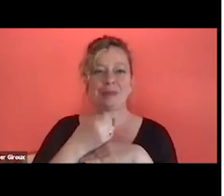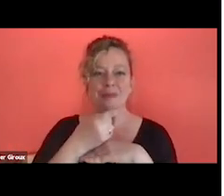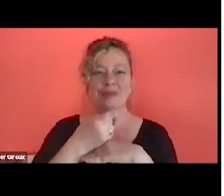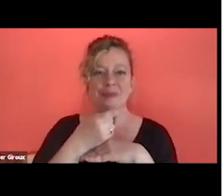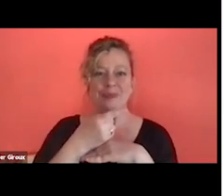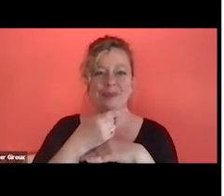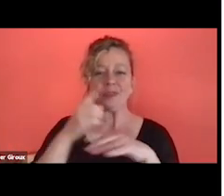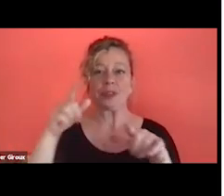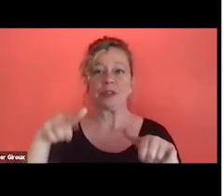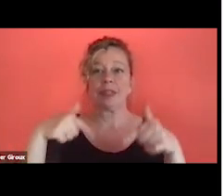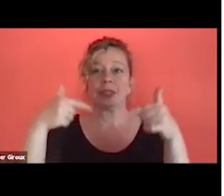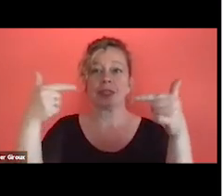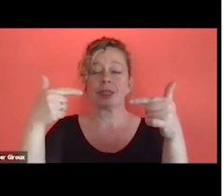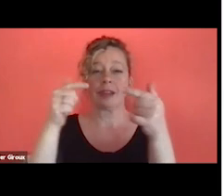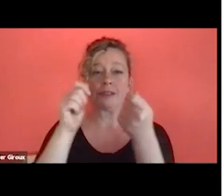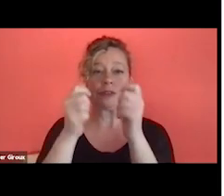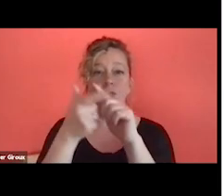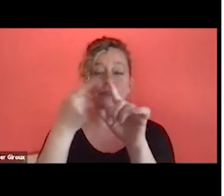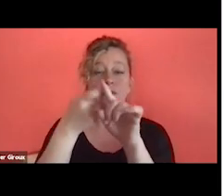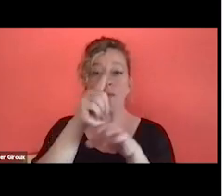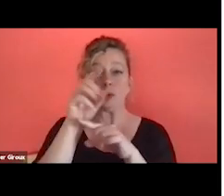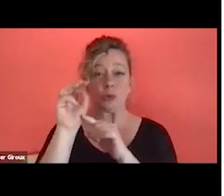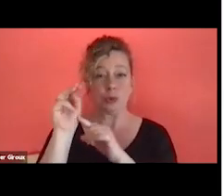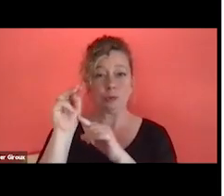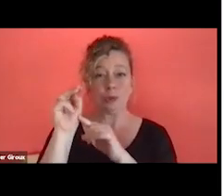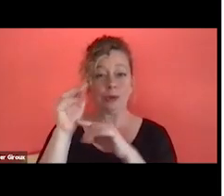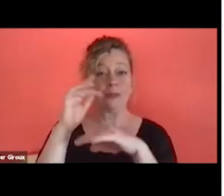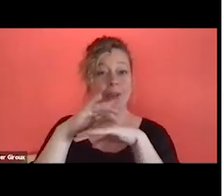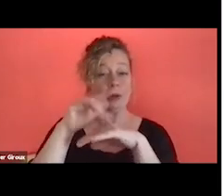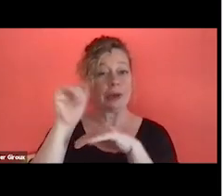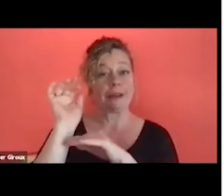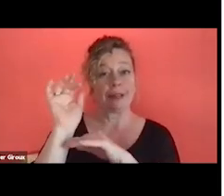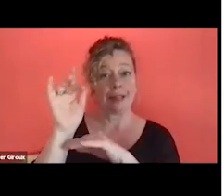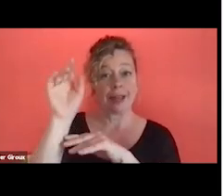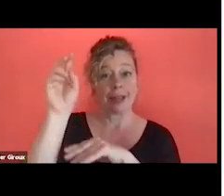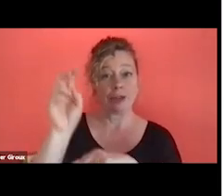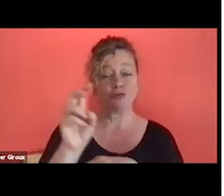La transcripción en vivo de Zoom también está disponible. Pueden hacer clic y arrastrar los subtítulos